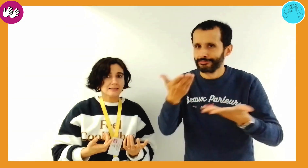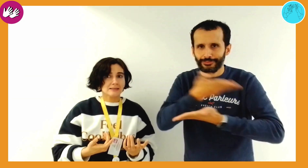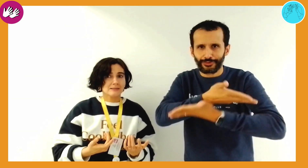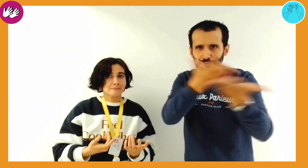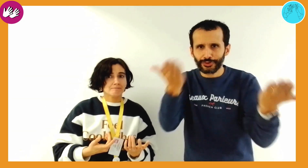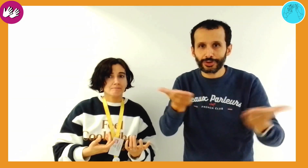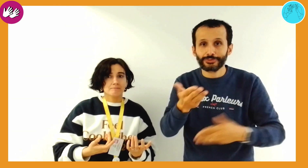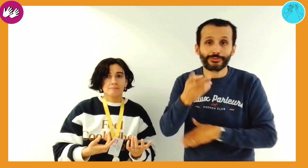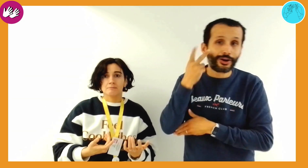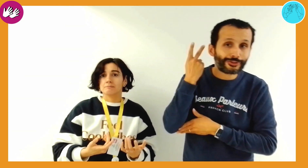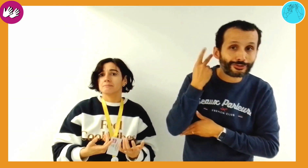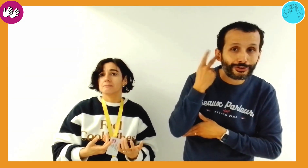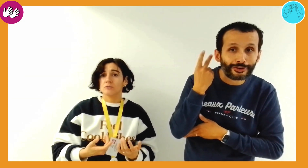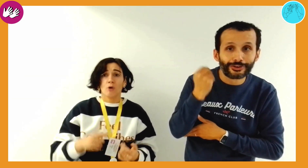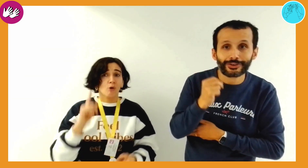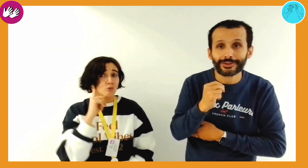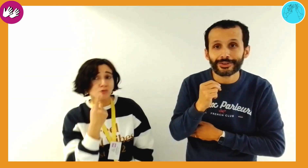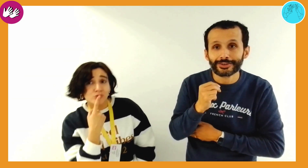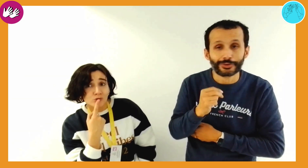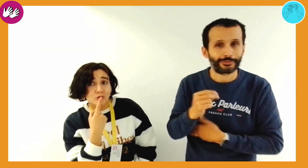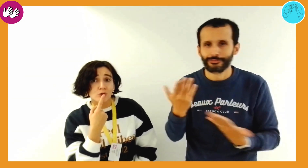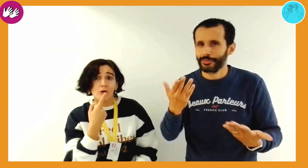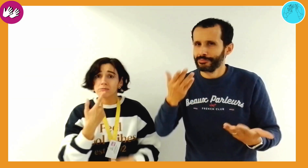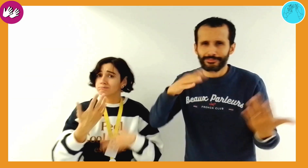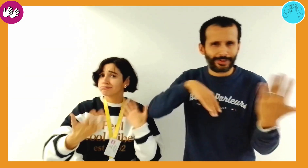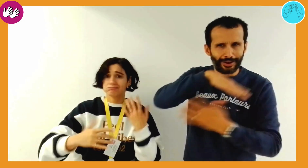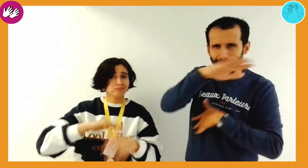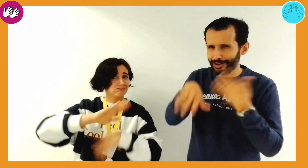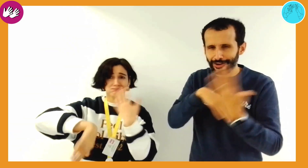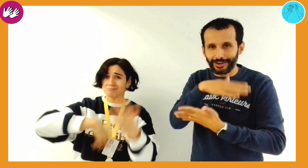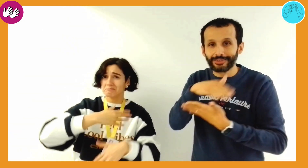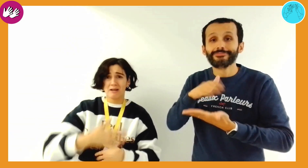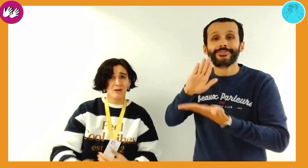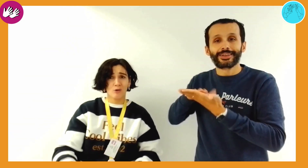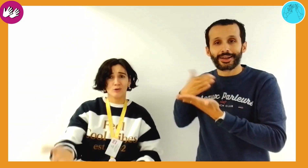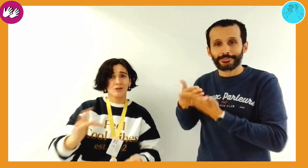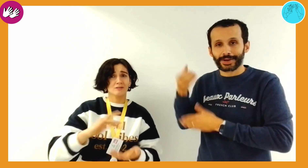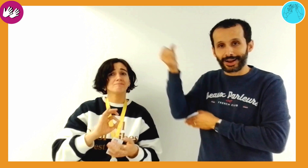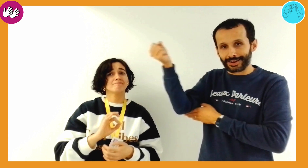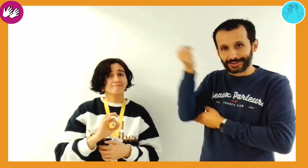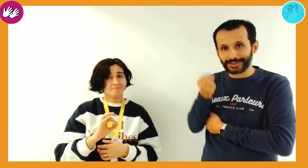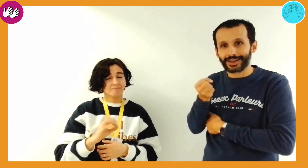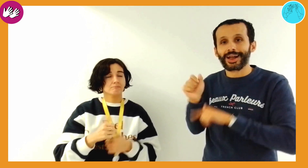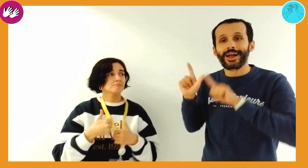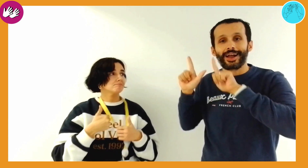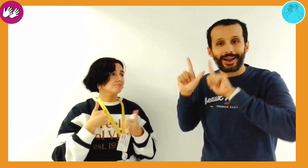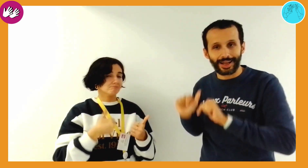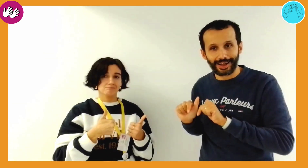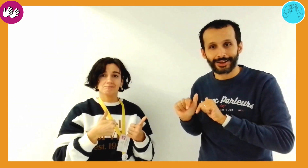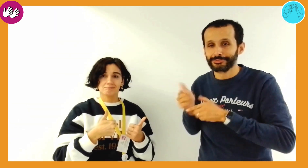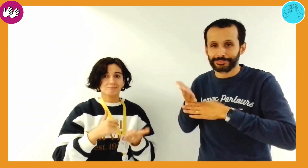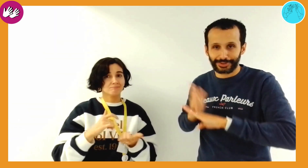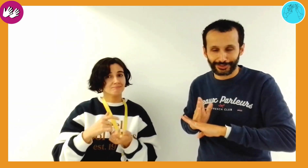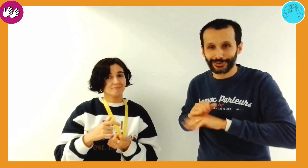Pour un public mixte : Entendants et Sourds. En présence d'interprètes LSF